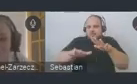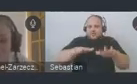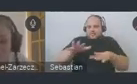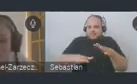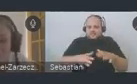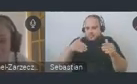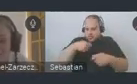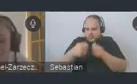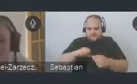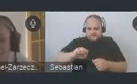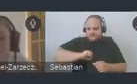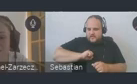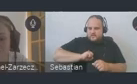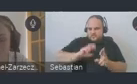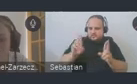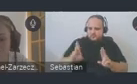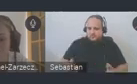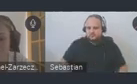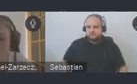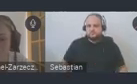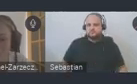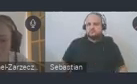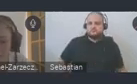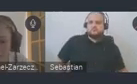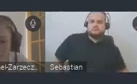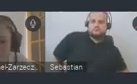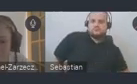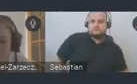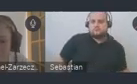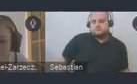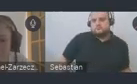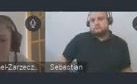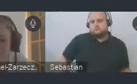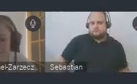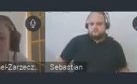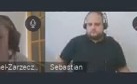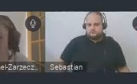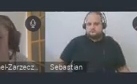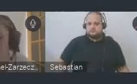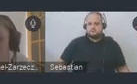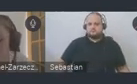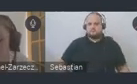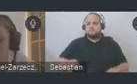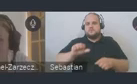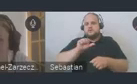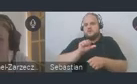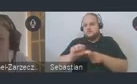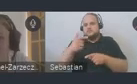robić też bardzo fajne działania społeczne i kulturalne. Jest 11.25.